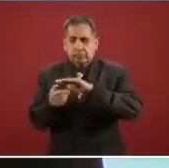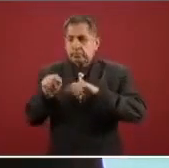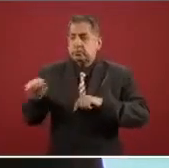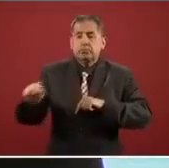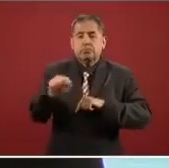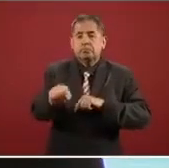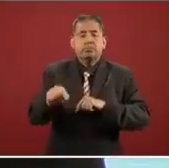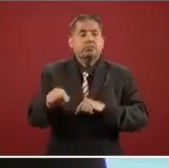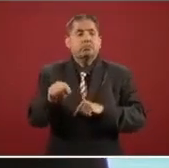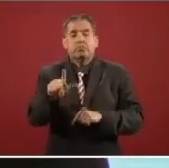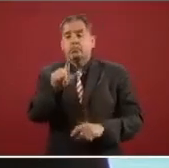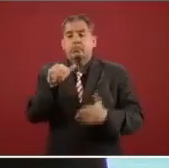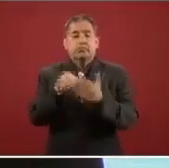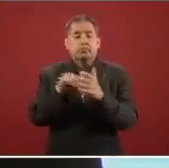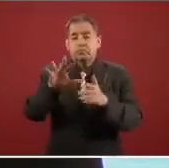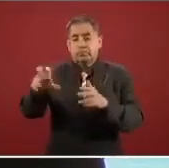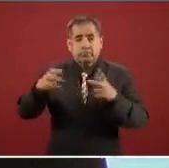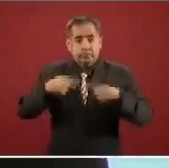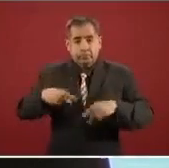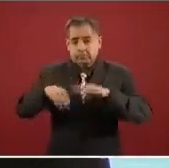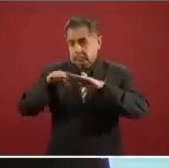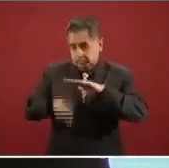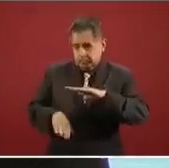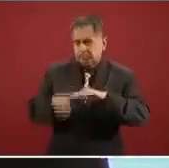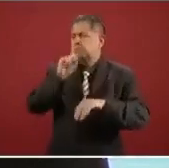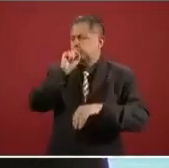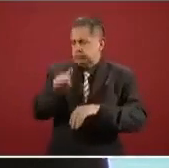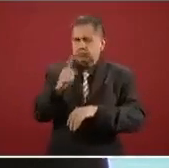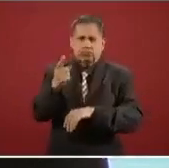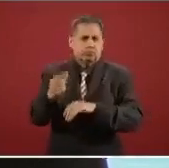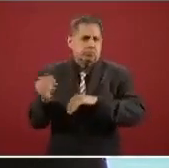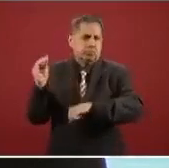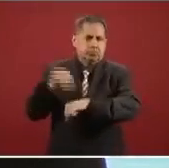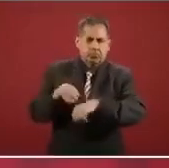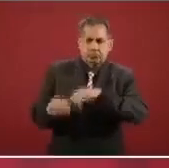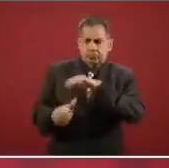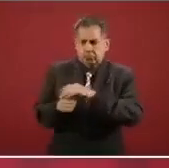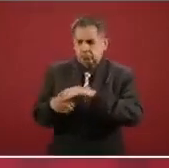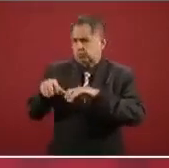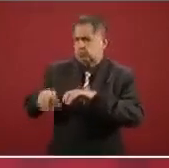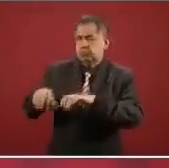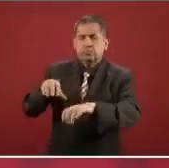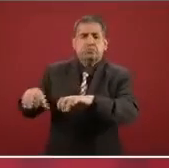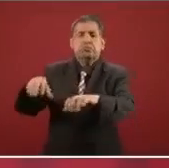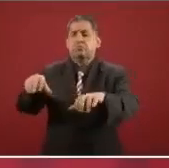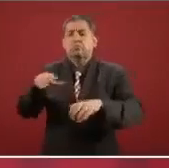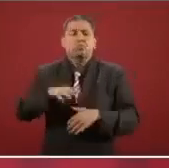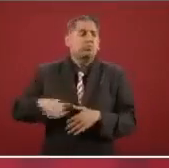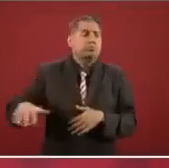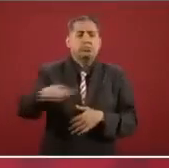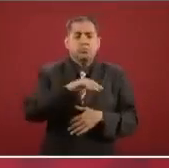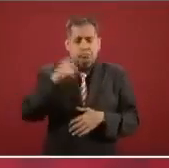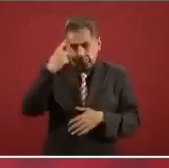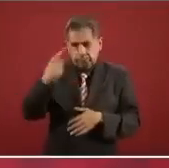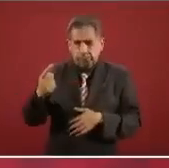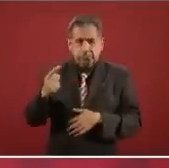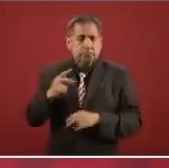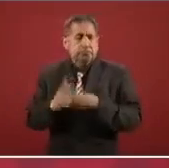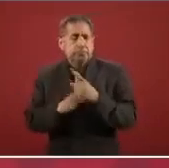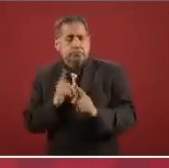menos de siete mil 500 habitantes mayores a 18 años para que pudieran votar.